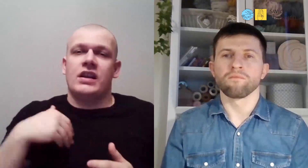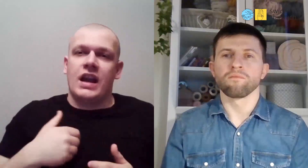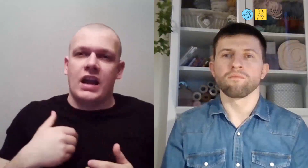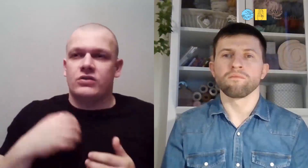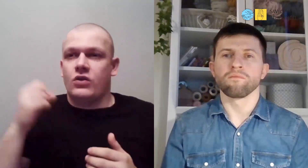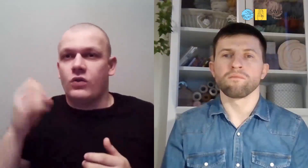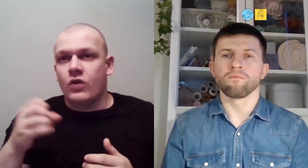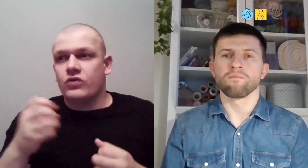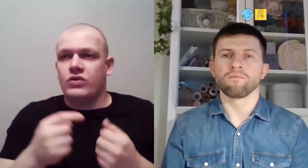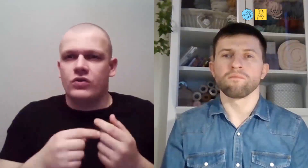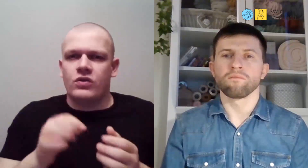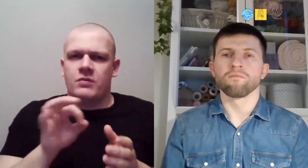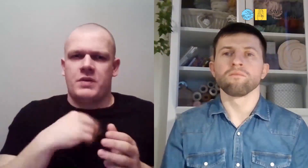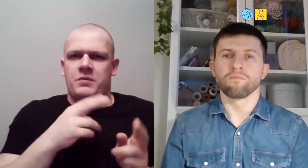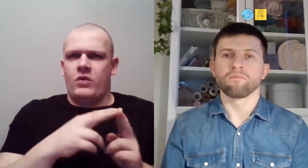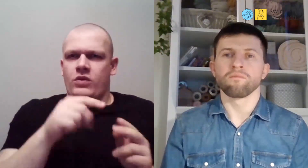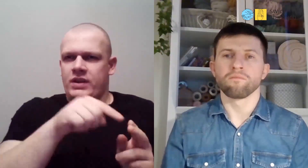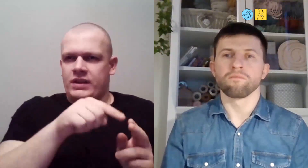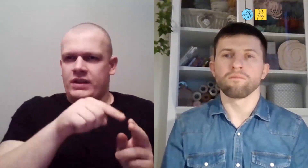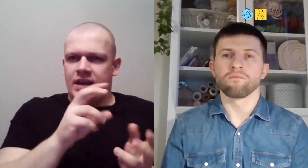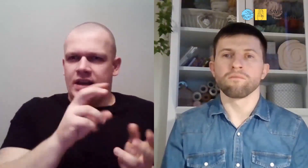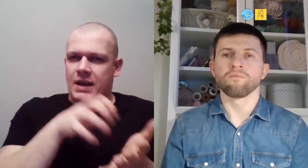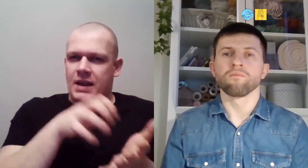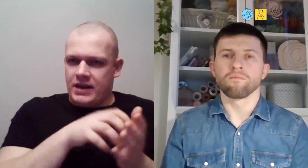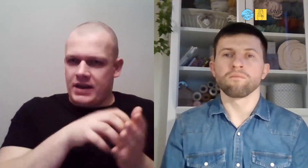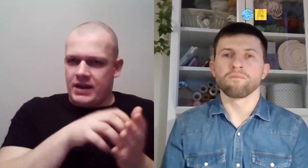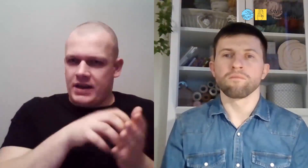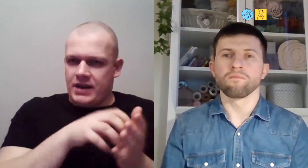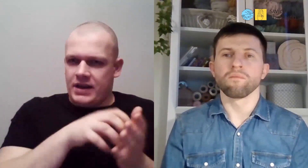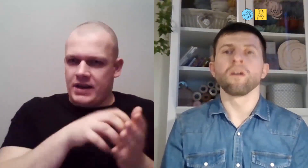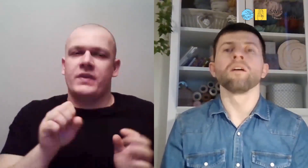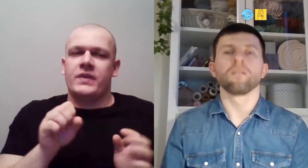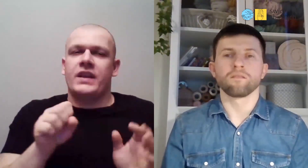w razie pogorszenia zdrowia, to mamy kontakt w aplikacji.